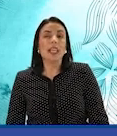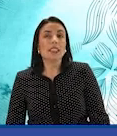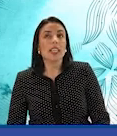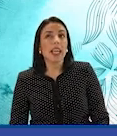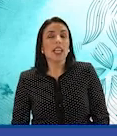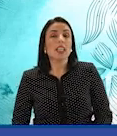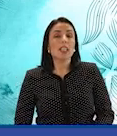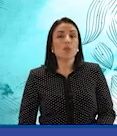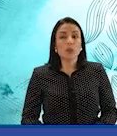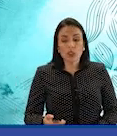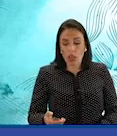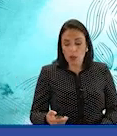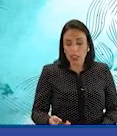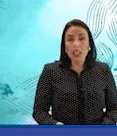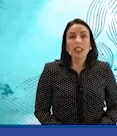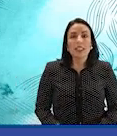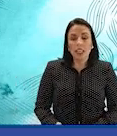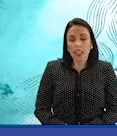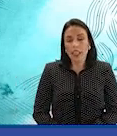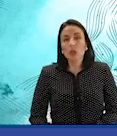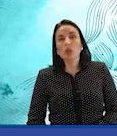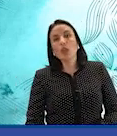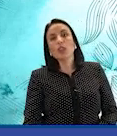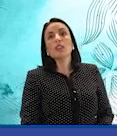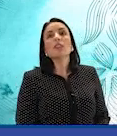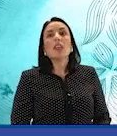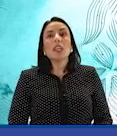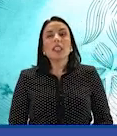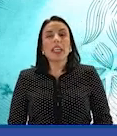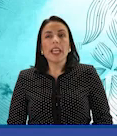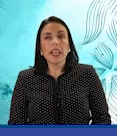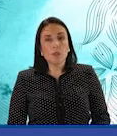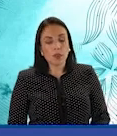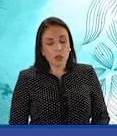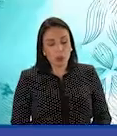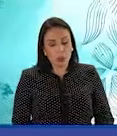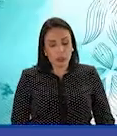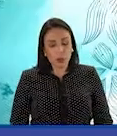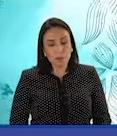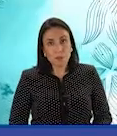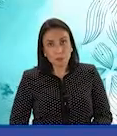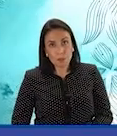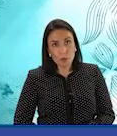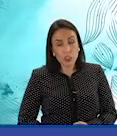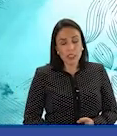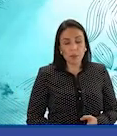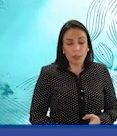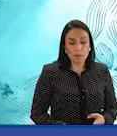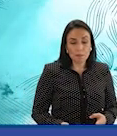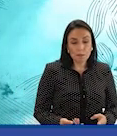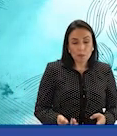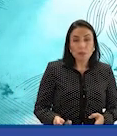es el responsable de la ejecución de el presupuesto Municipal.